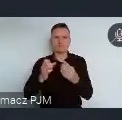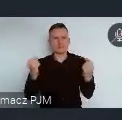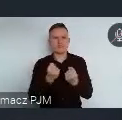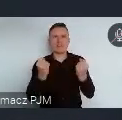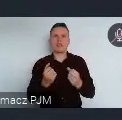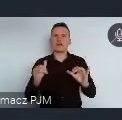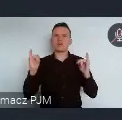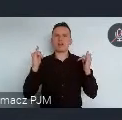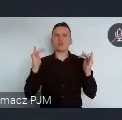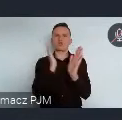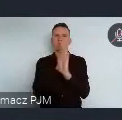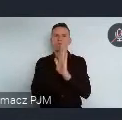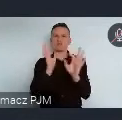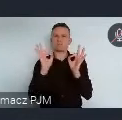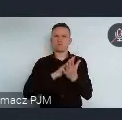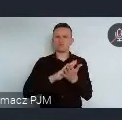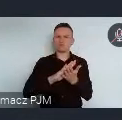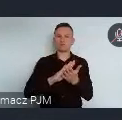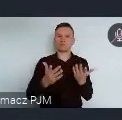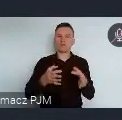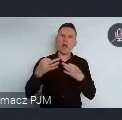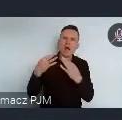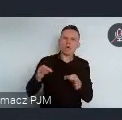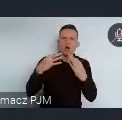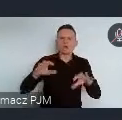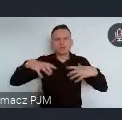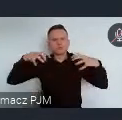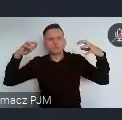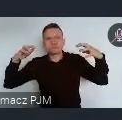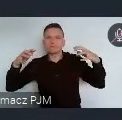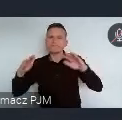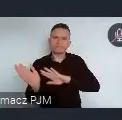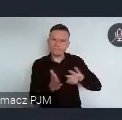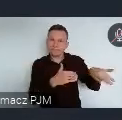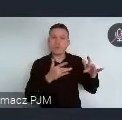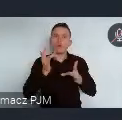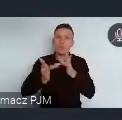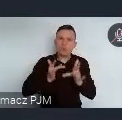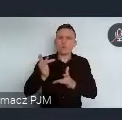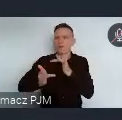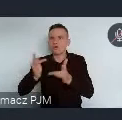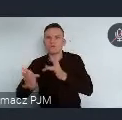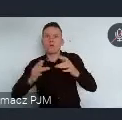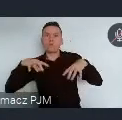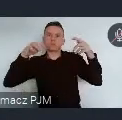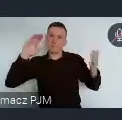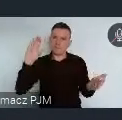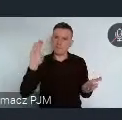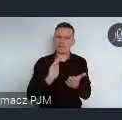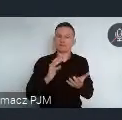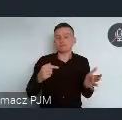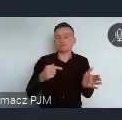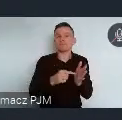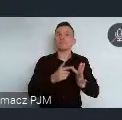odciążył ruch miejski ze spalin i uczył mieszkańców tego, że komunikacja rowerem może być równie skuteczna,